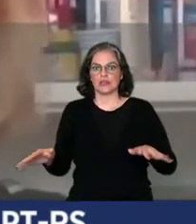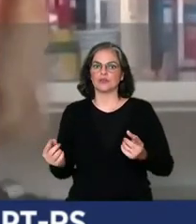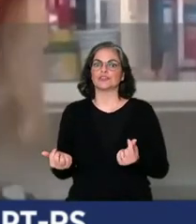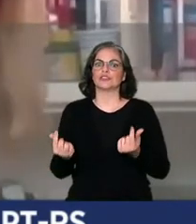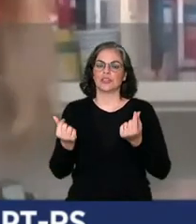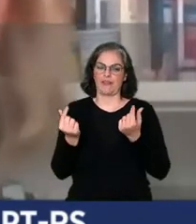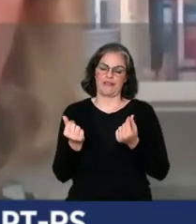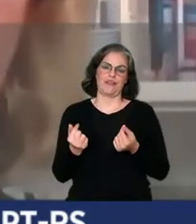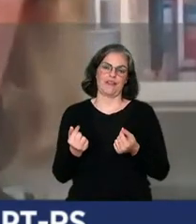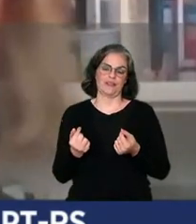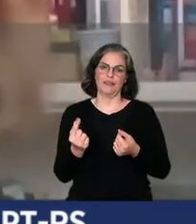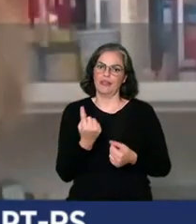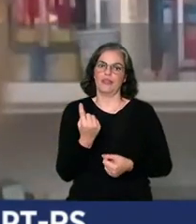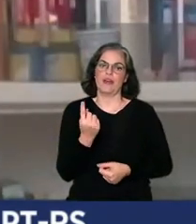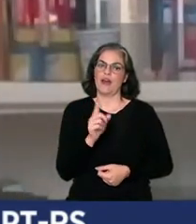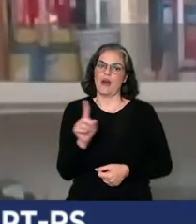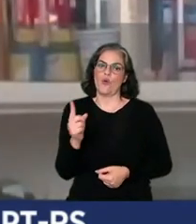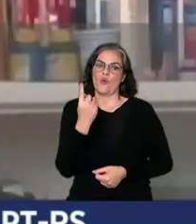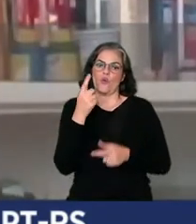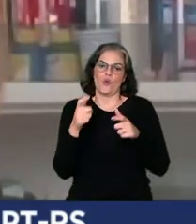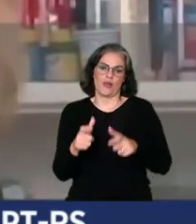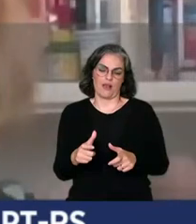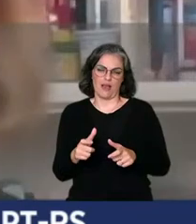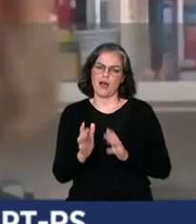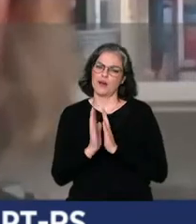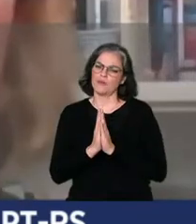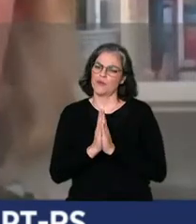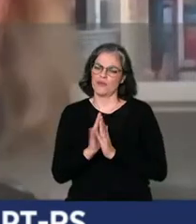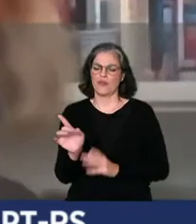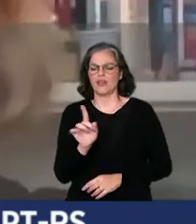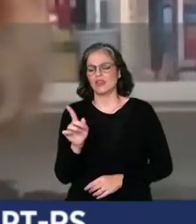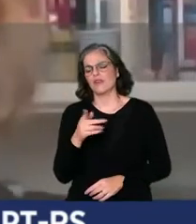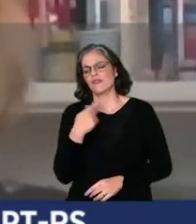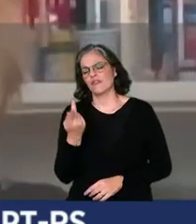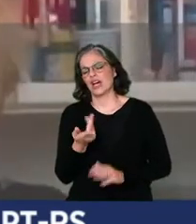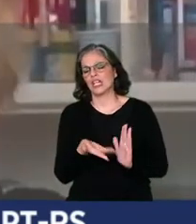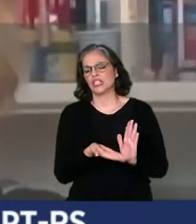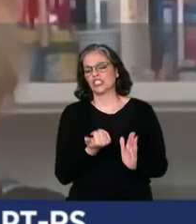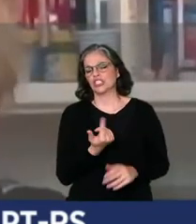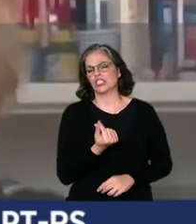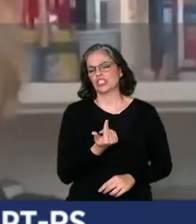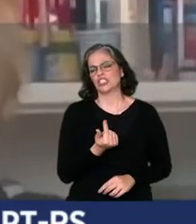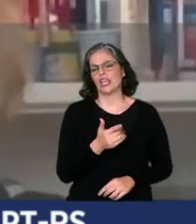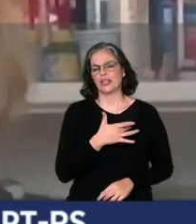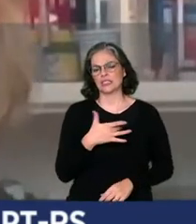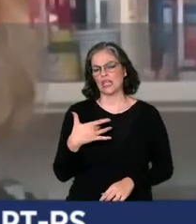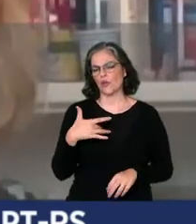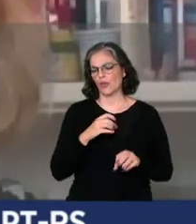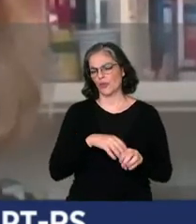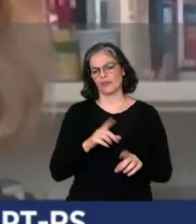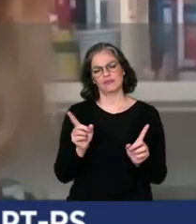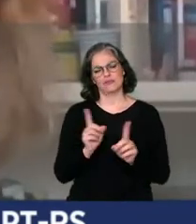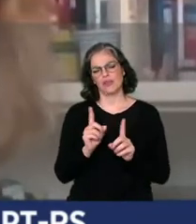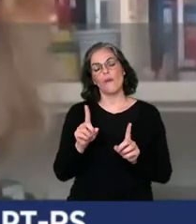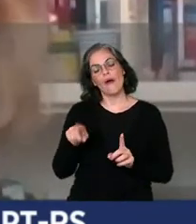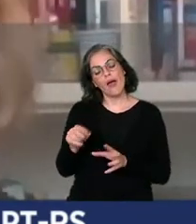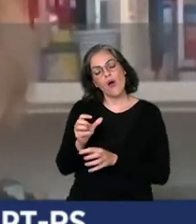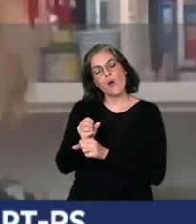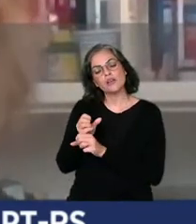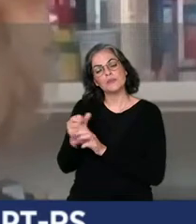RECURSOS. NÃO DIGAM, POR FAVOR, QUE AQUI ESTÃO RETIRADOS RECURSOS DA SAÚDE OU DA EDUCAÇÃO . ESTE DINHEIRO É DO ORÇAMENTO DA